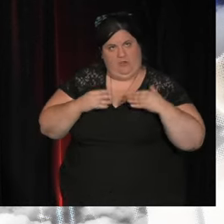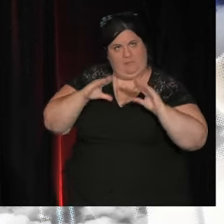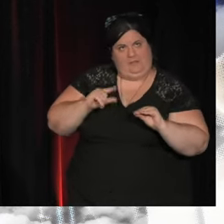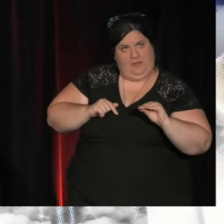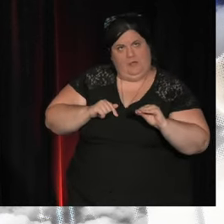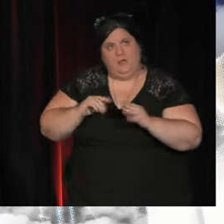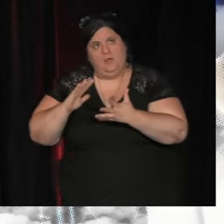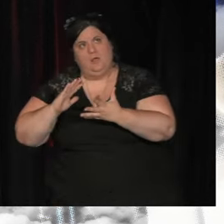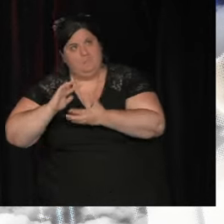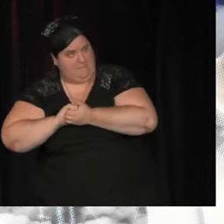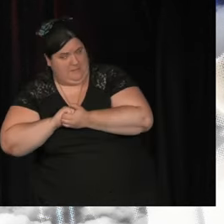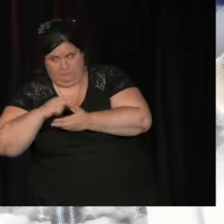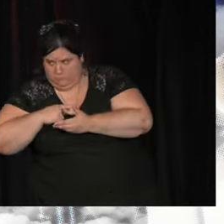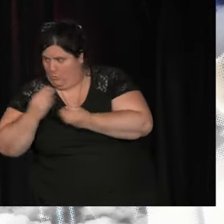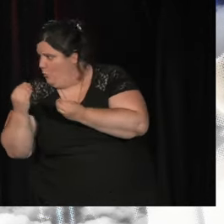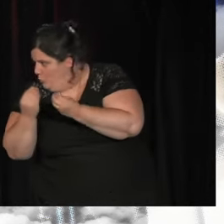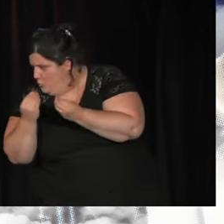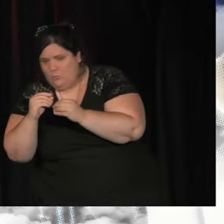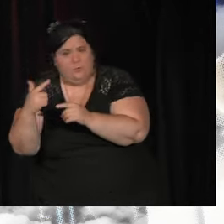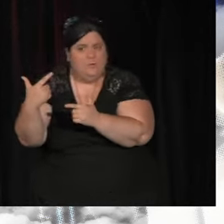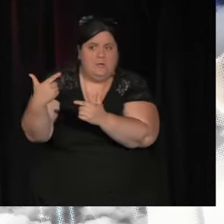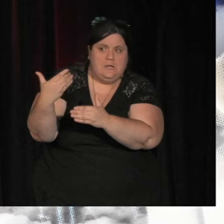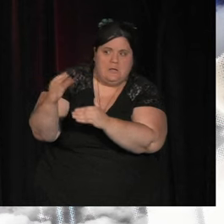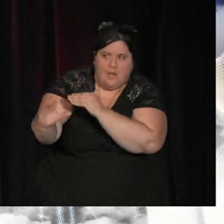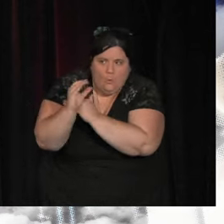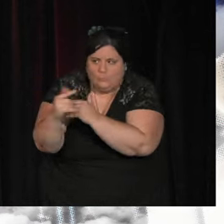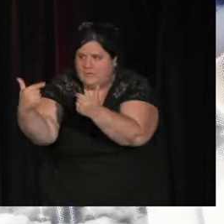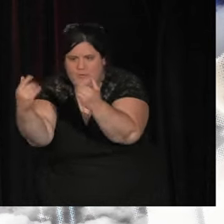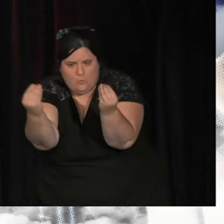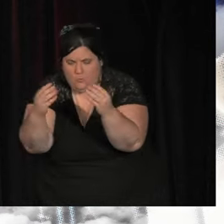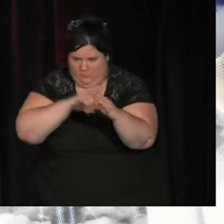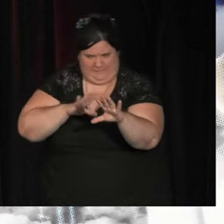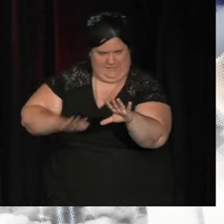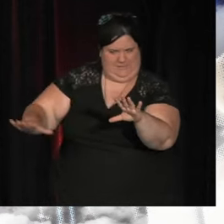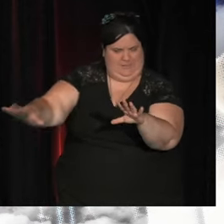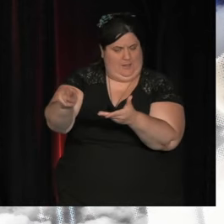adversaires", il y a tout ça à prendre en compte. Et c'est là qu'on voit que le travail de level design est super intéressant